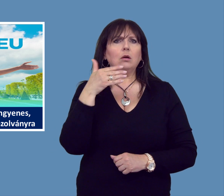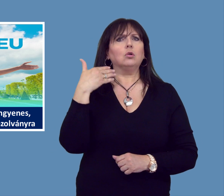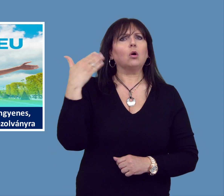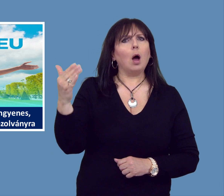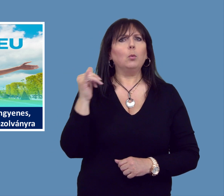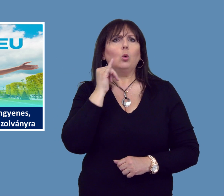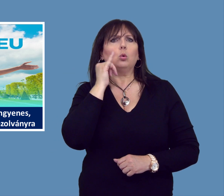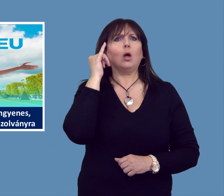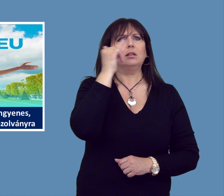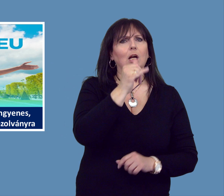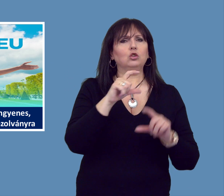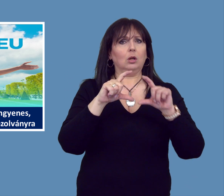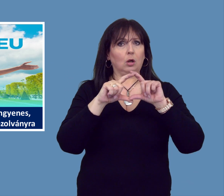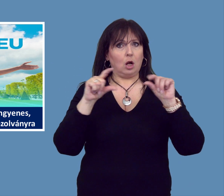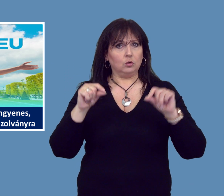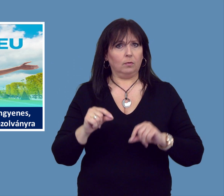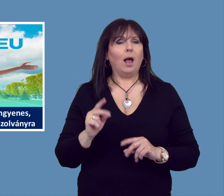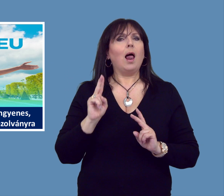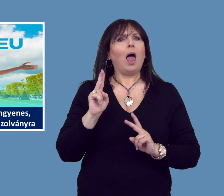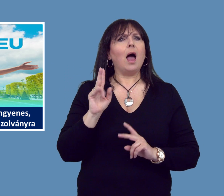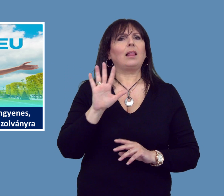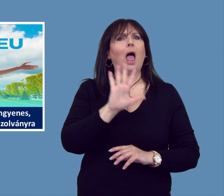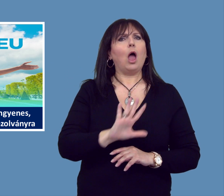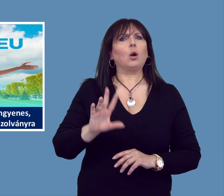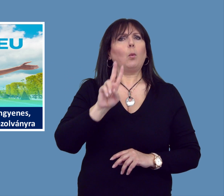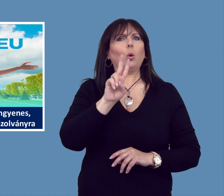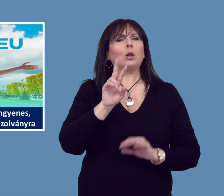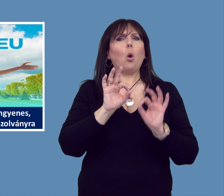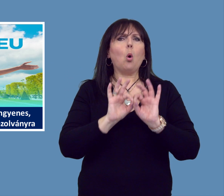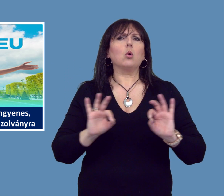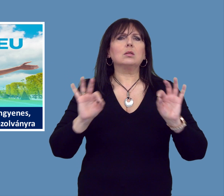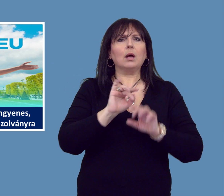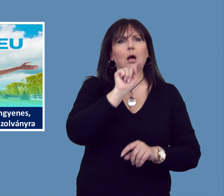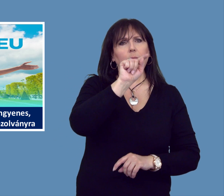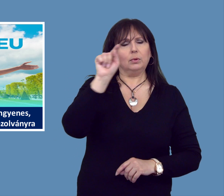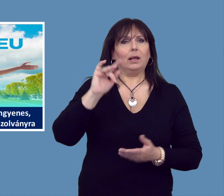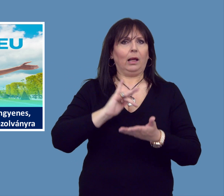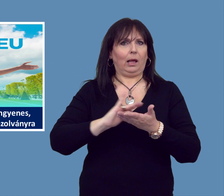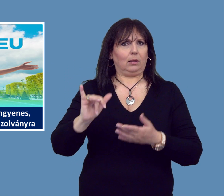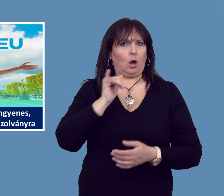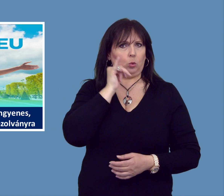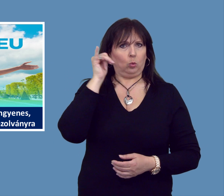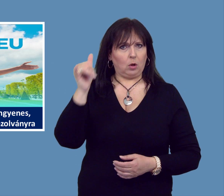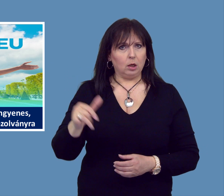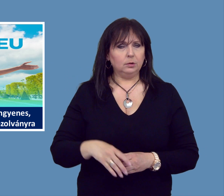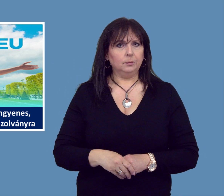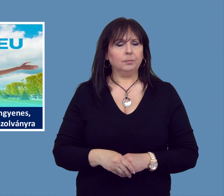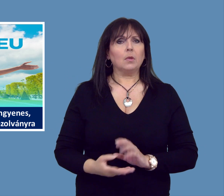aminek a lényege az, hogy azok a fiatalok ingyen utazási igazolványt kapnak az Európai Unió területére.